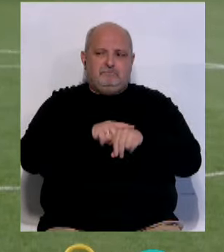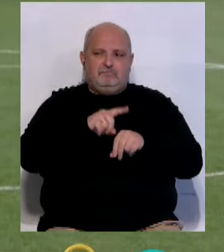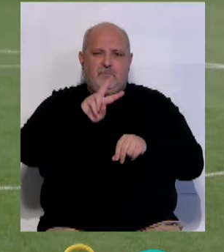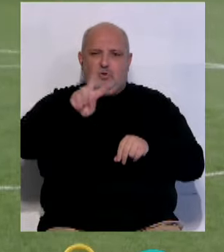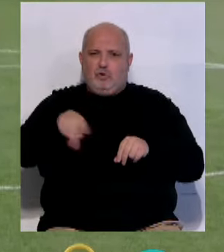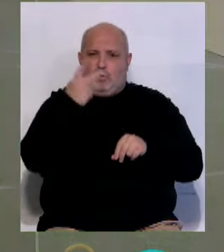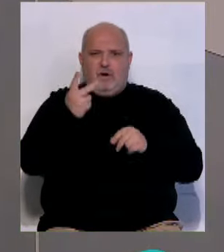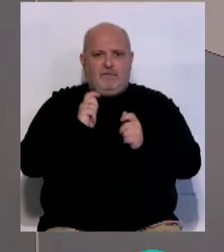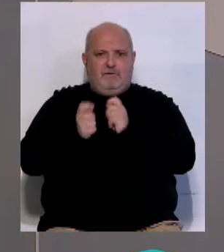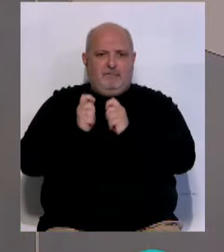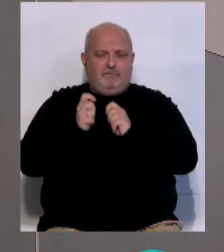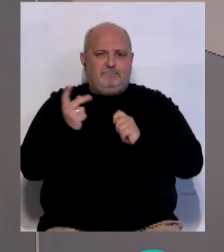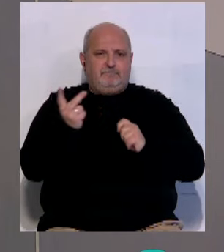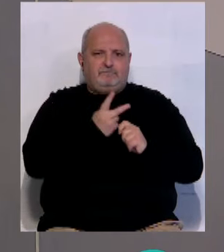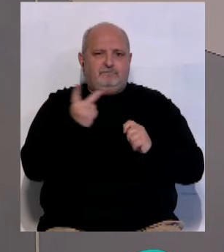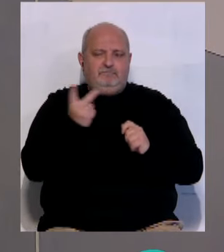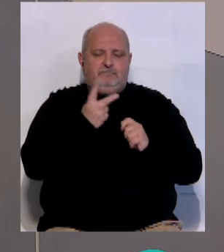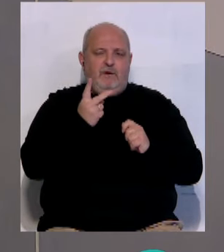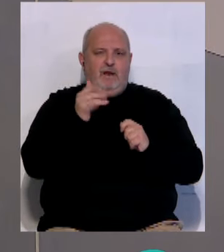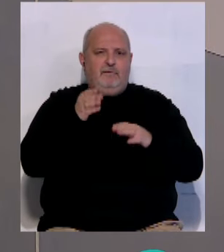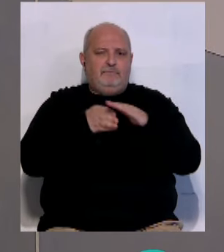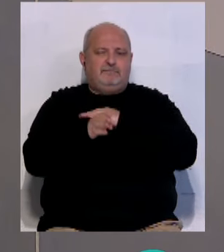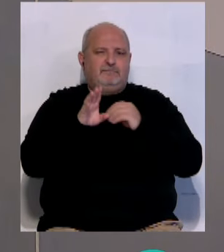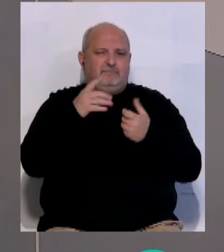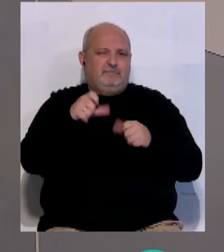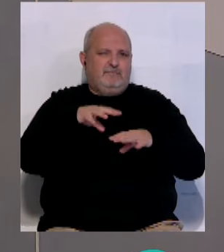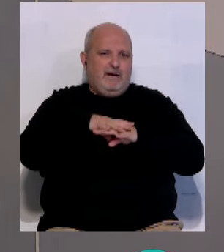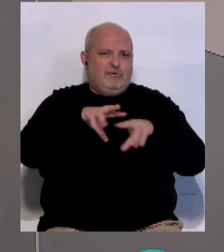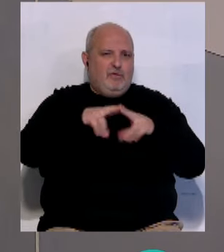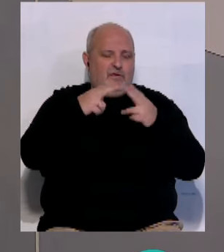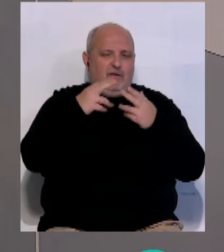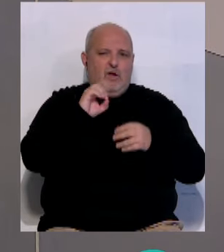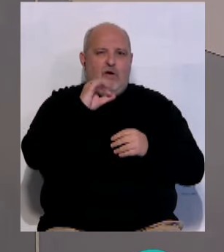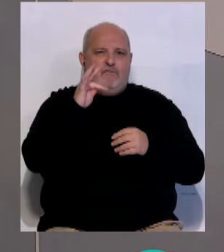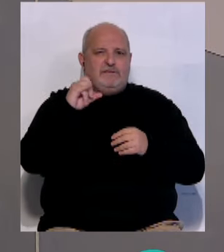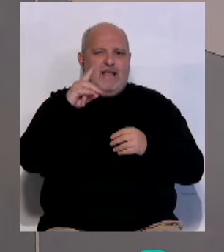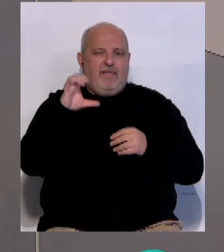horas Esa esa entrevista la tienen disponible los canales habilitados por offsiders en YouTube por